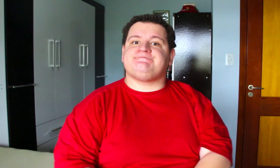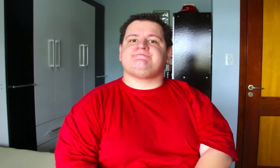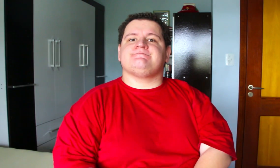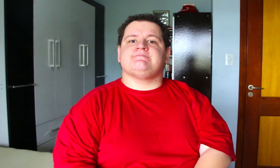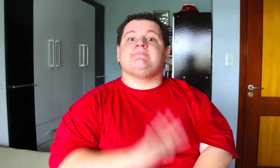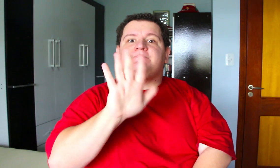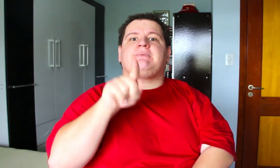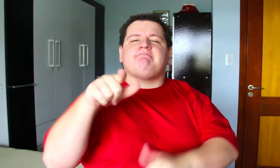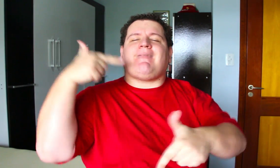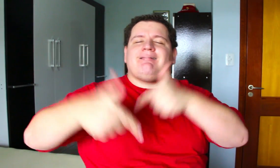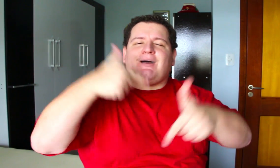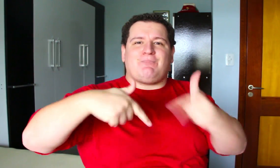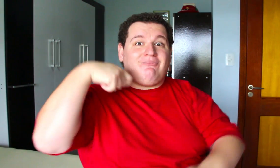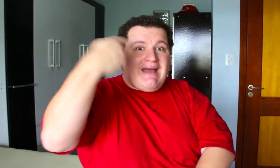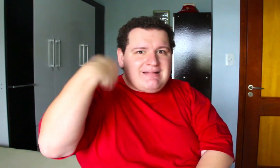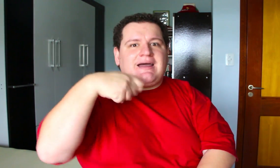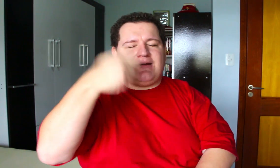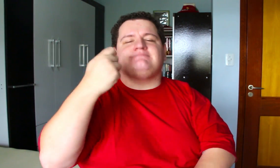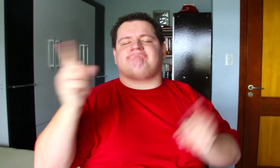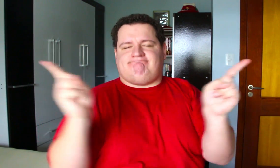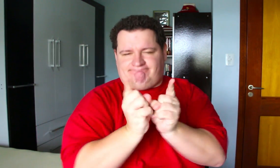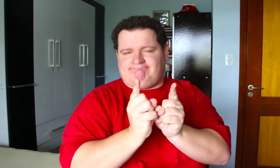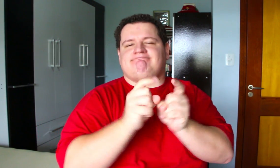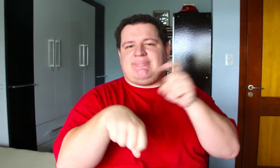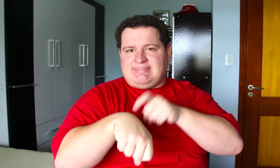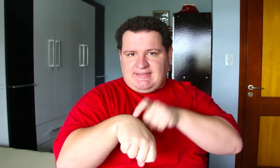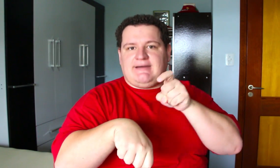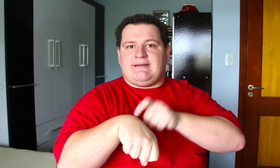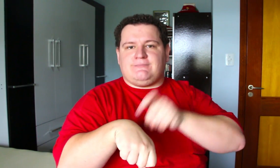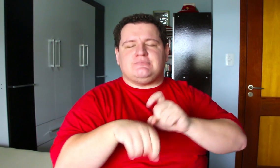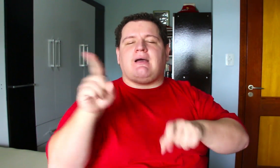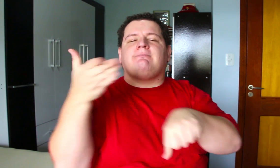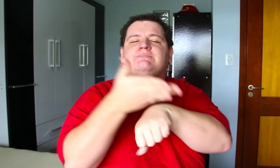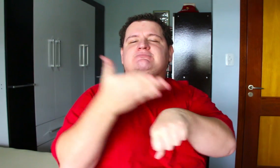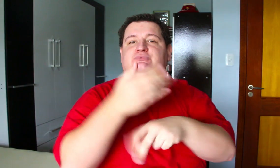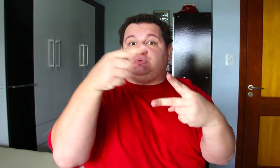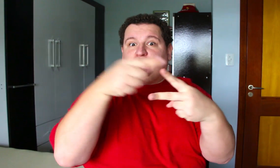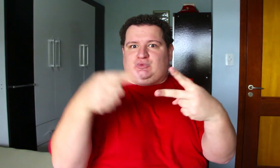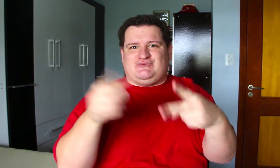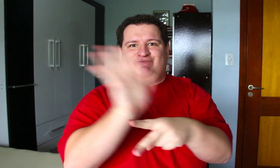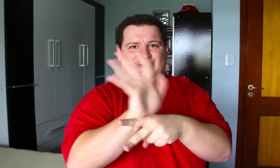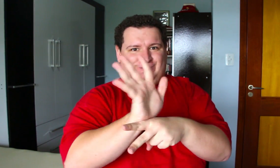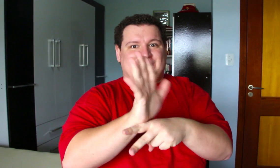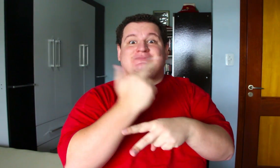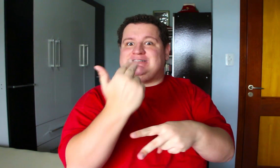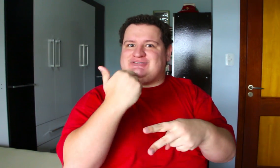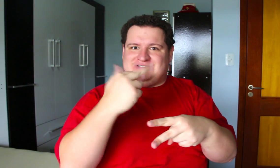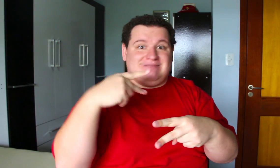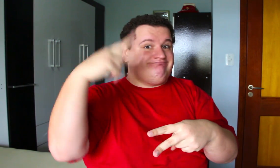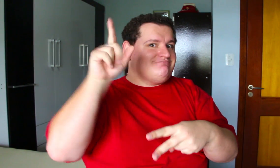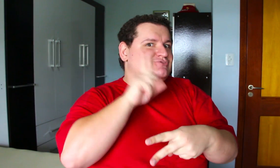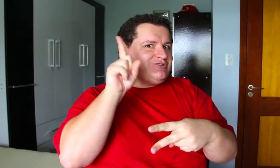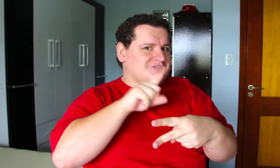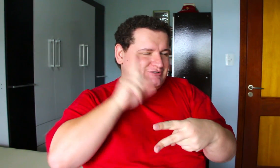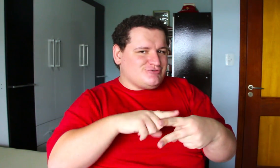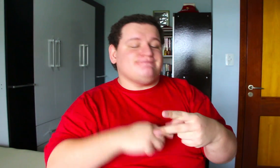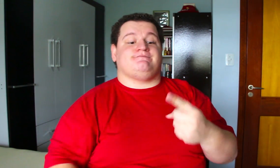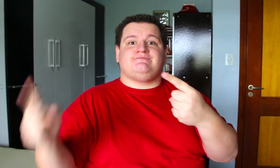Ela fez carreira curta de atriz participando em filmes americanos,